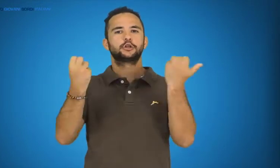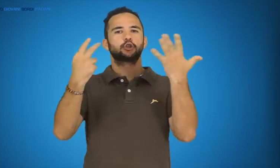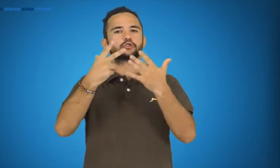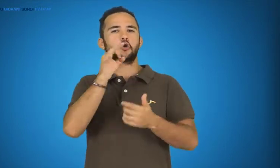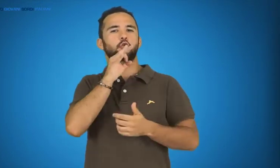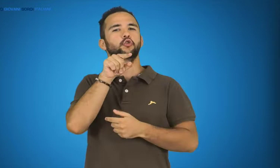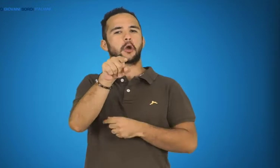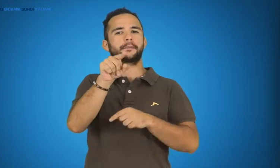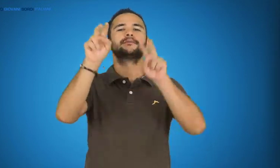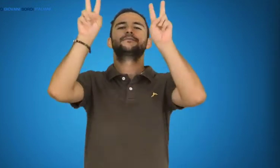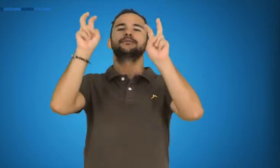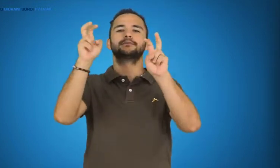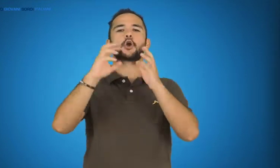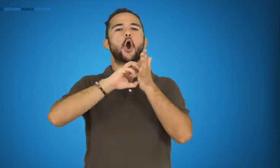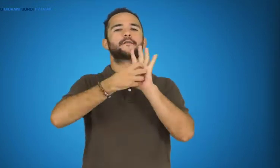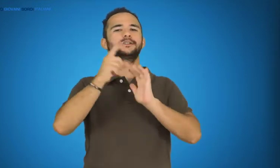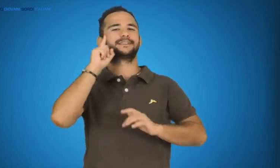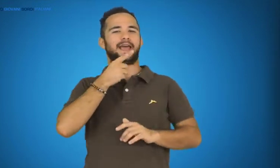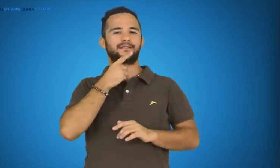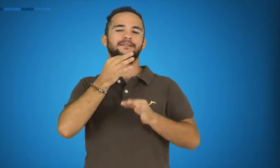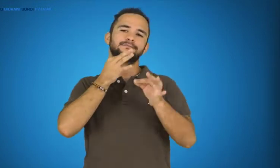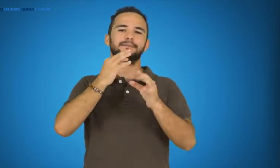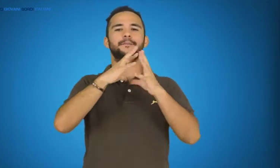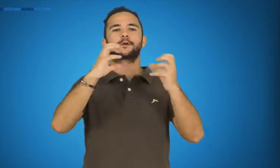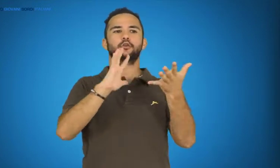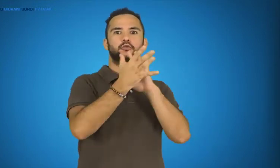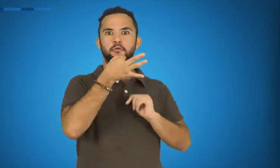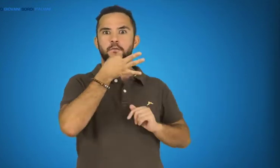con l’evento del 18 ottobre dal titolo Officina deaf, cioè che si può diventare imprenditori.